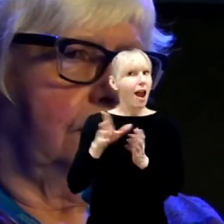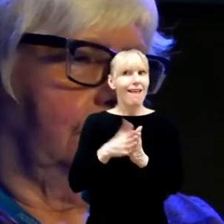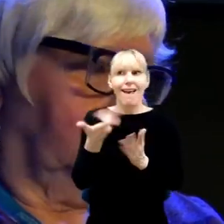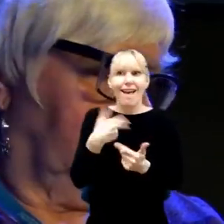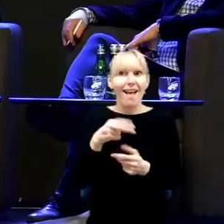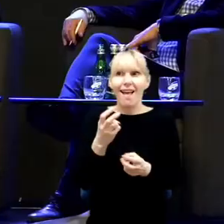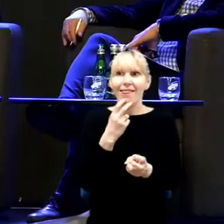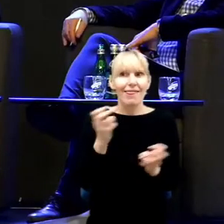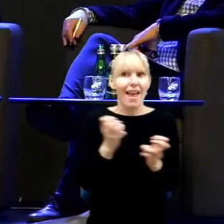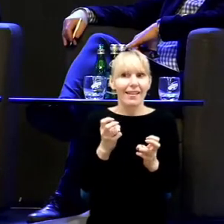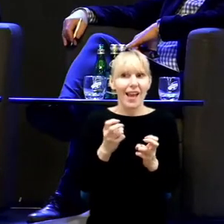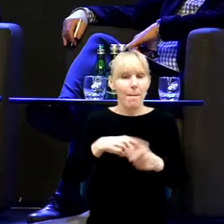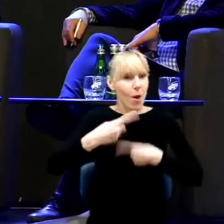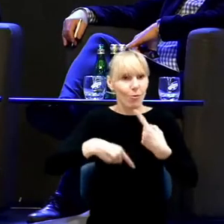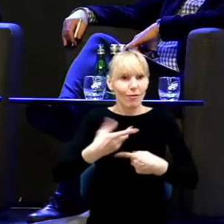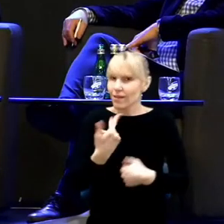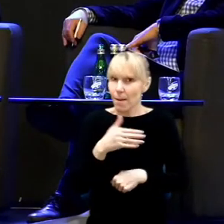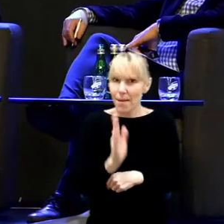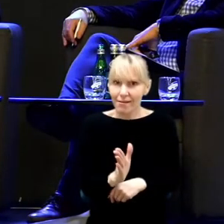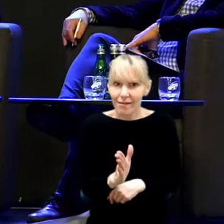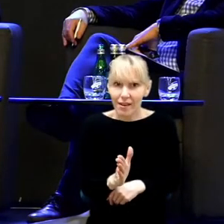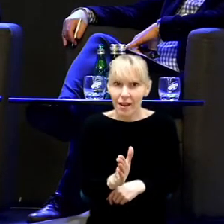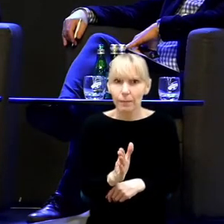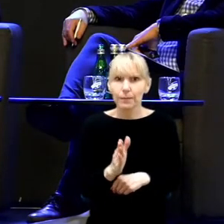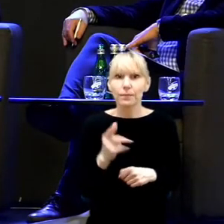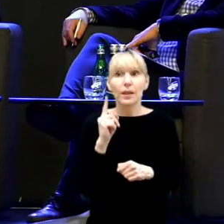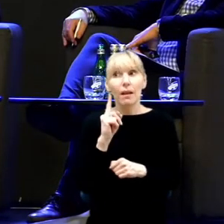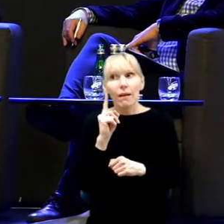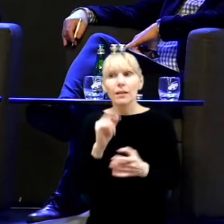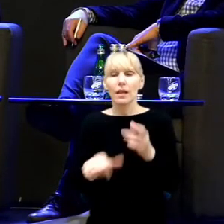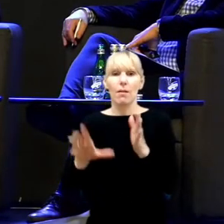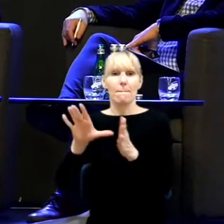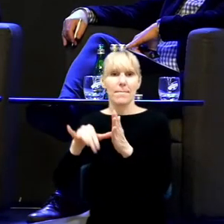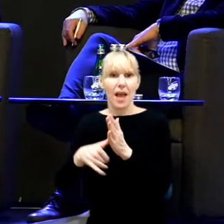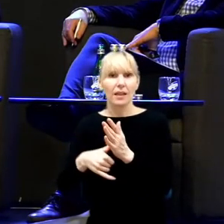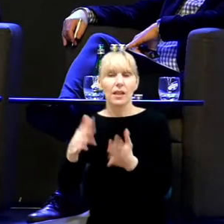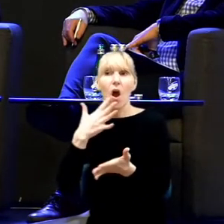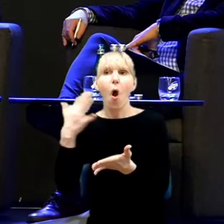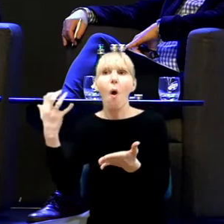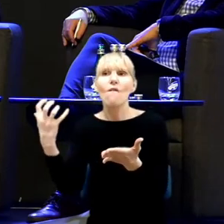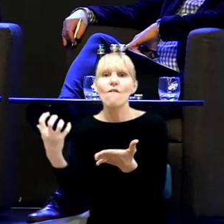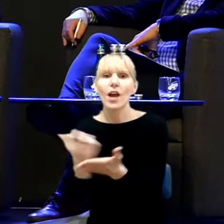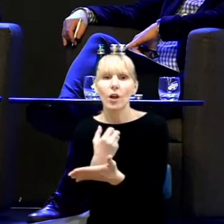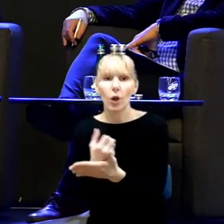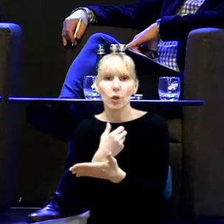I teraz te miasta, które będą potrafiły wykorzystać to przesunięcie gospodarki,